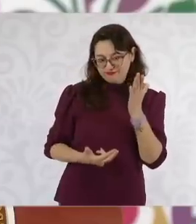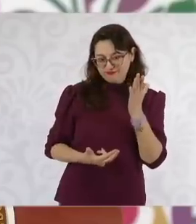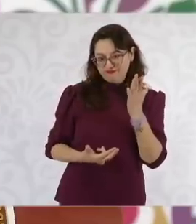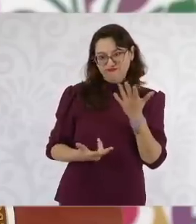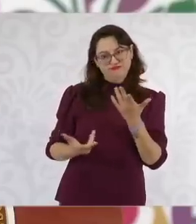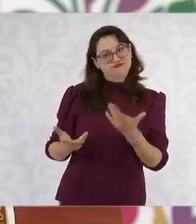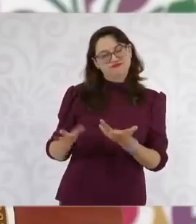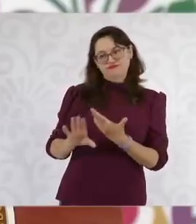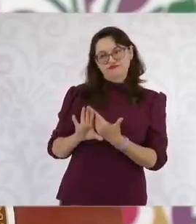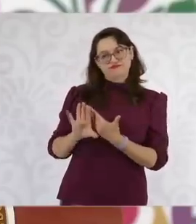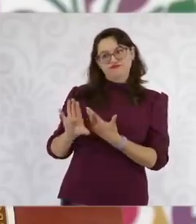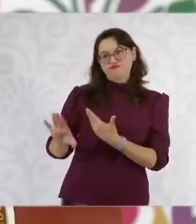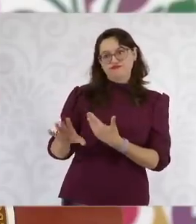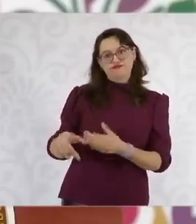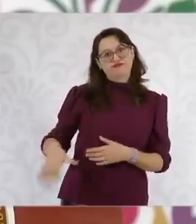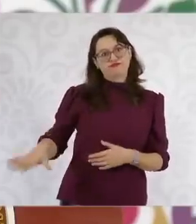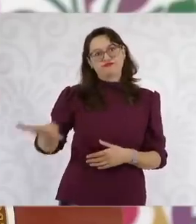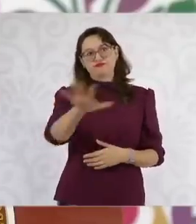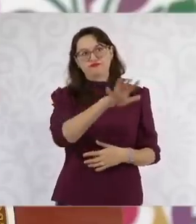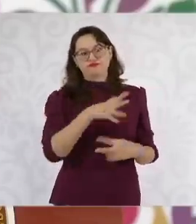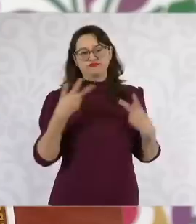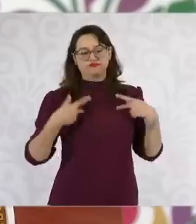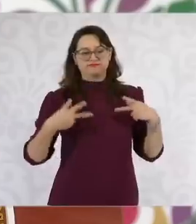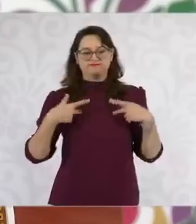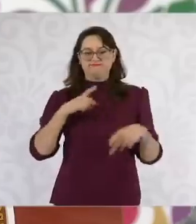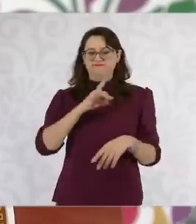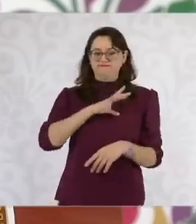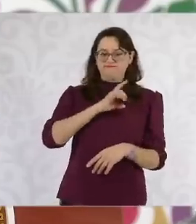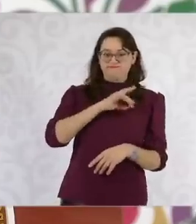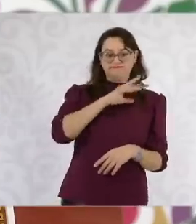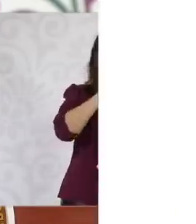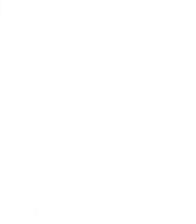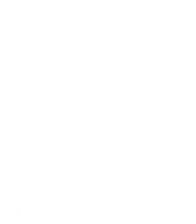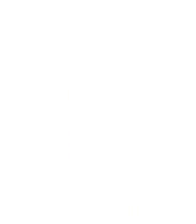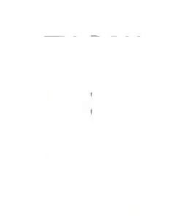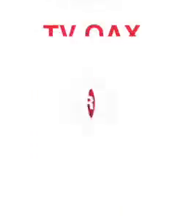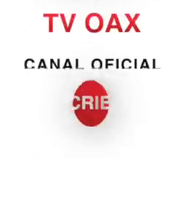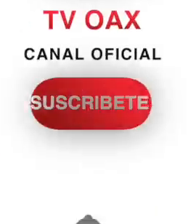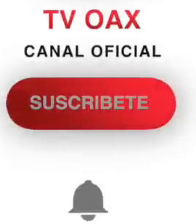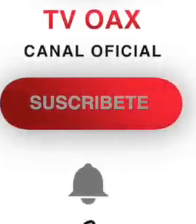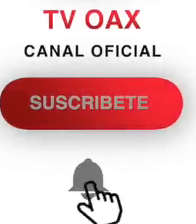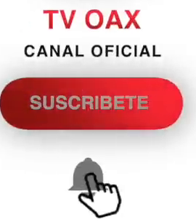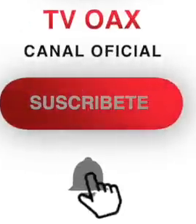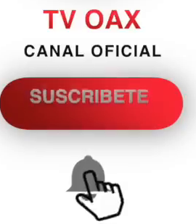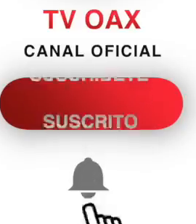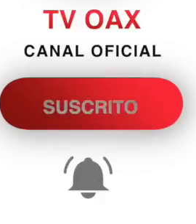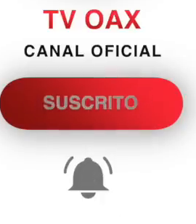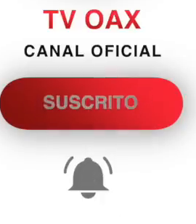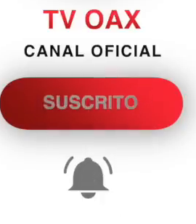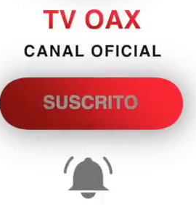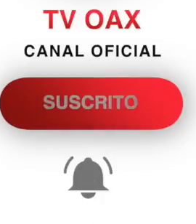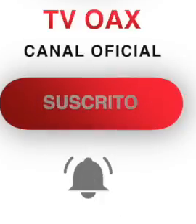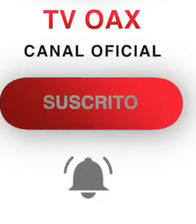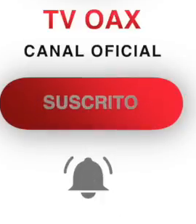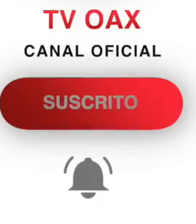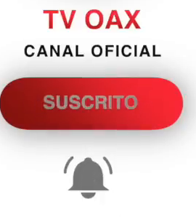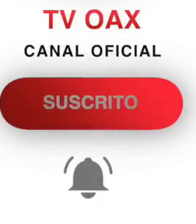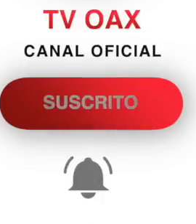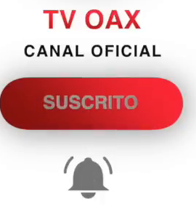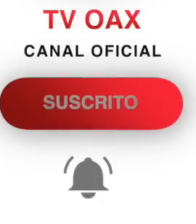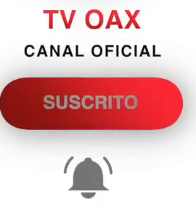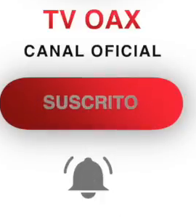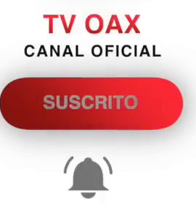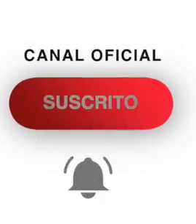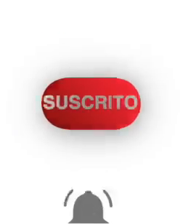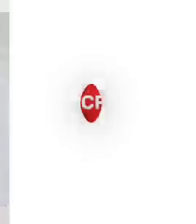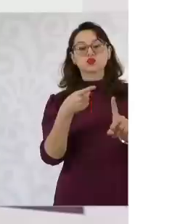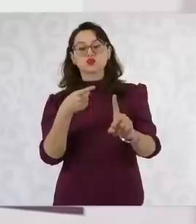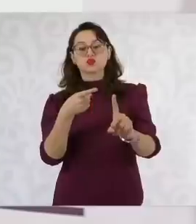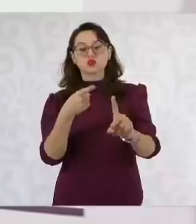mucha incertidumbre temor en la población pero sí estamos trabajando para que esta modificación al